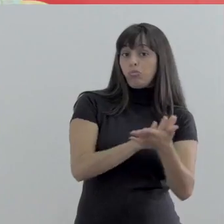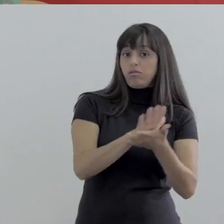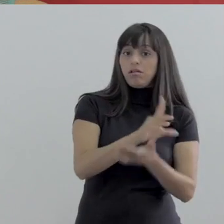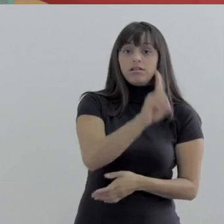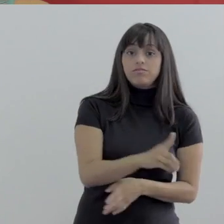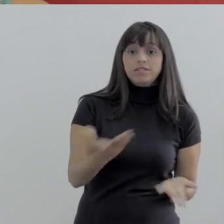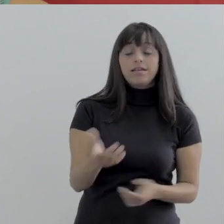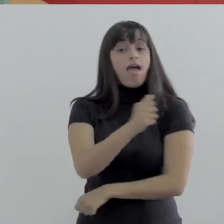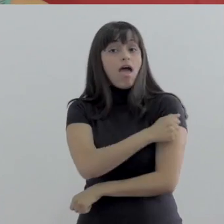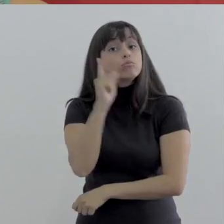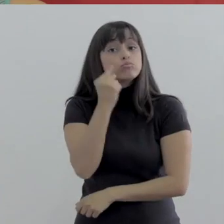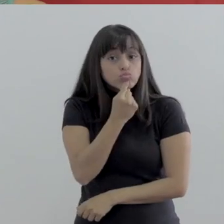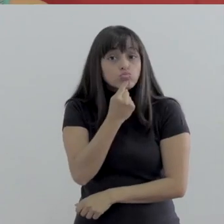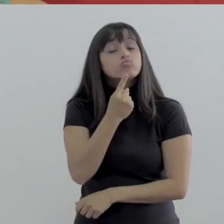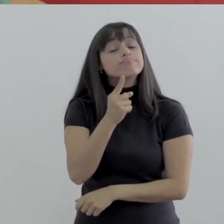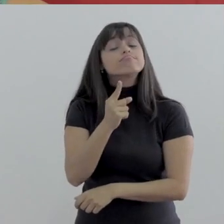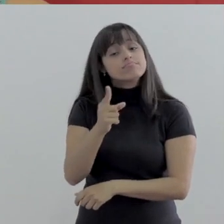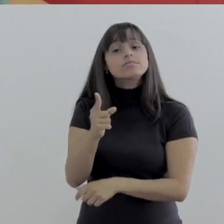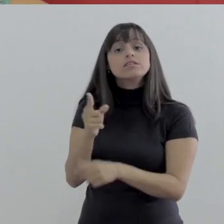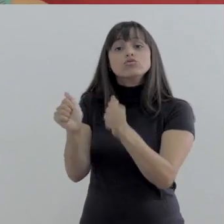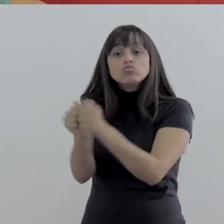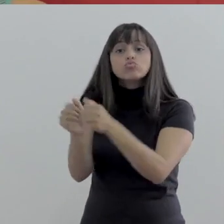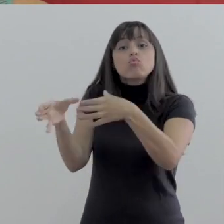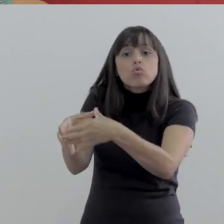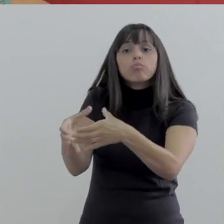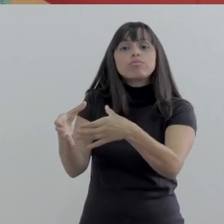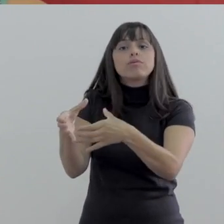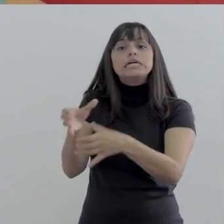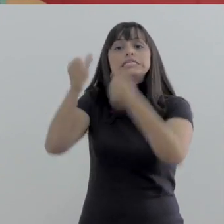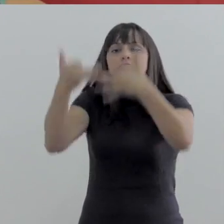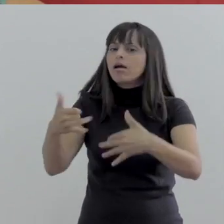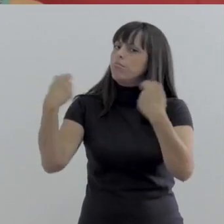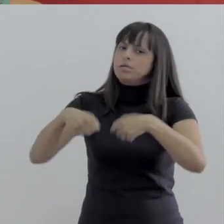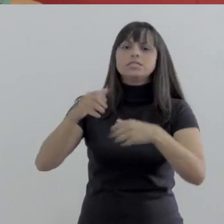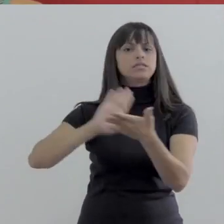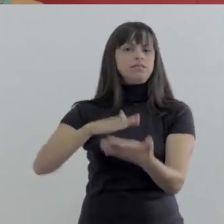Por exemplo, a aluna surda estava lá no grupo dela dizendo: "Olha, pra mim, é importante que tenha um intérprete.